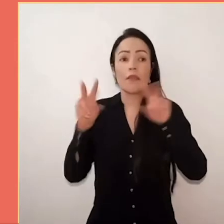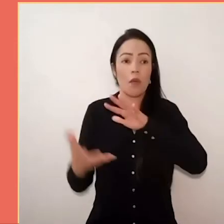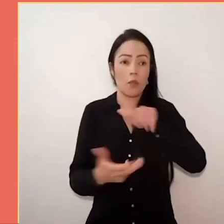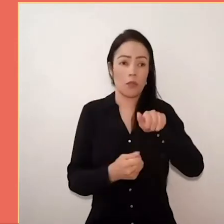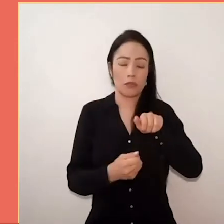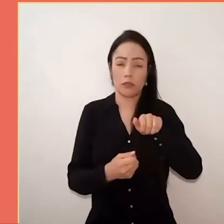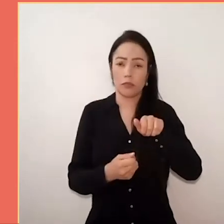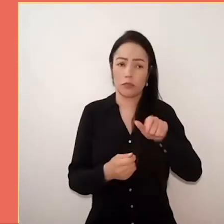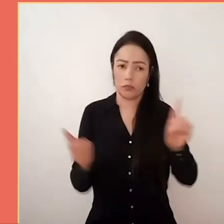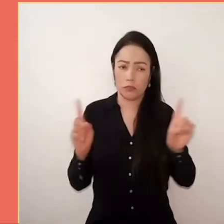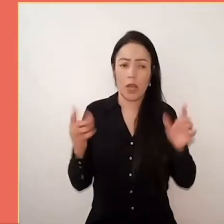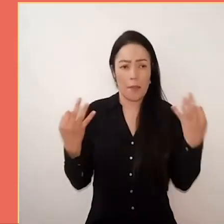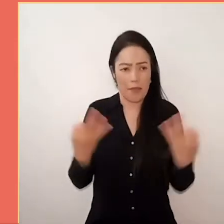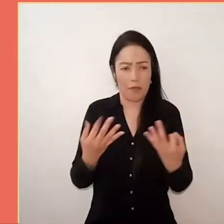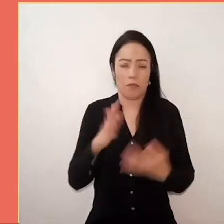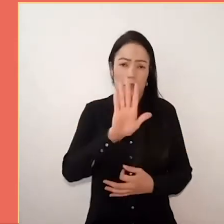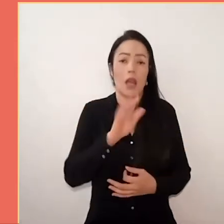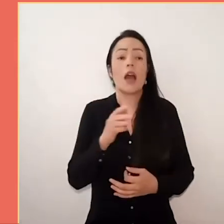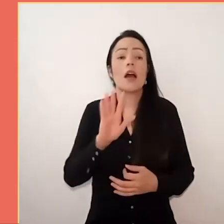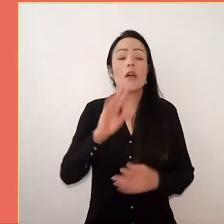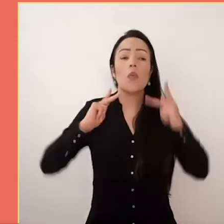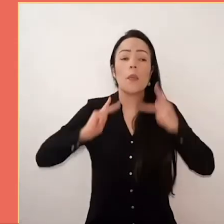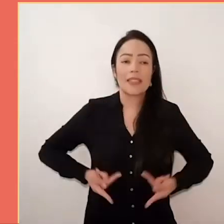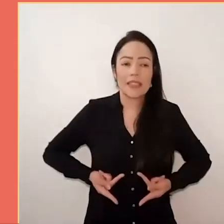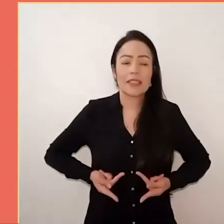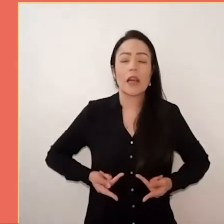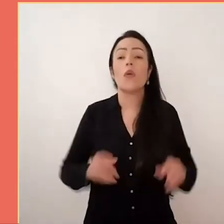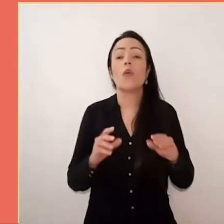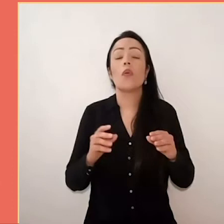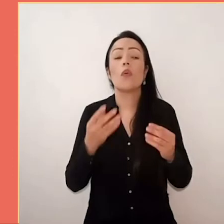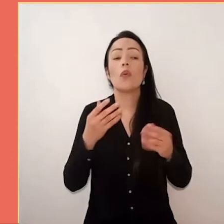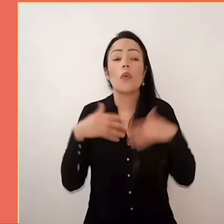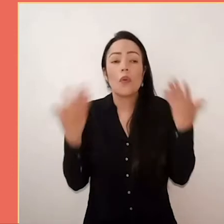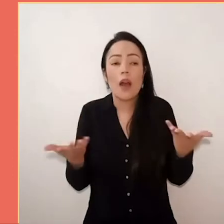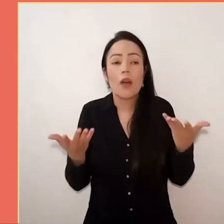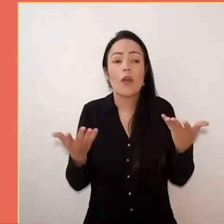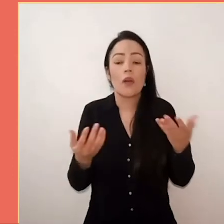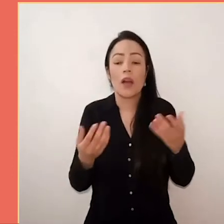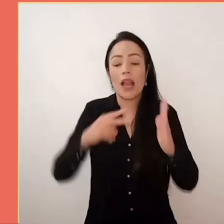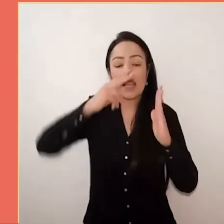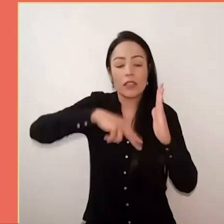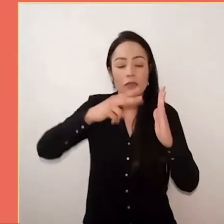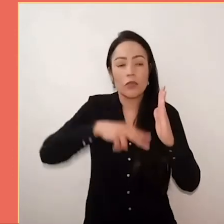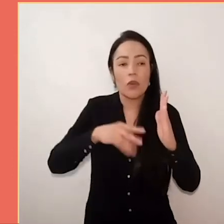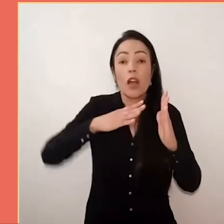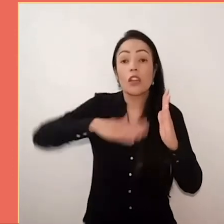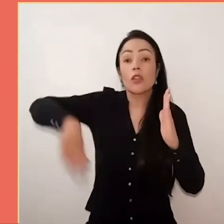se a leitura humaniza, que leitores estamos criando dentro desse…? Ou seja, o nosso segundo ponto